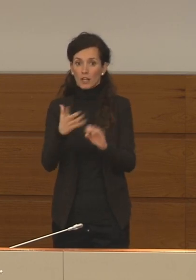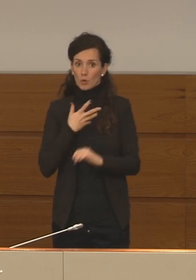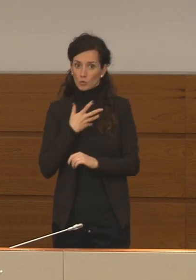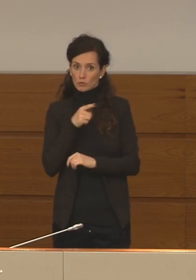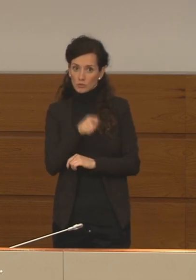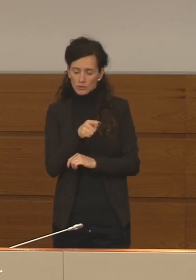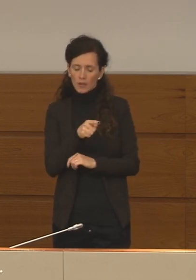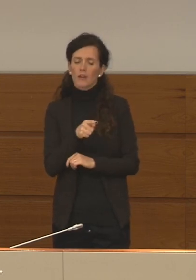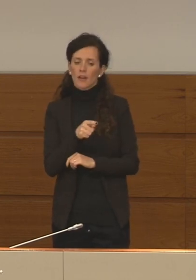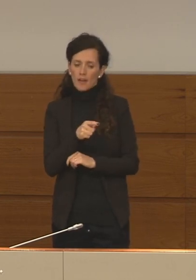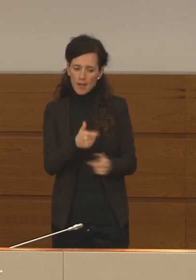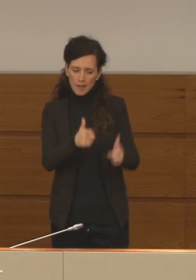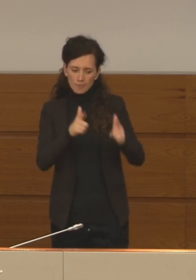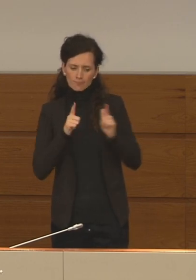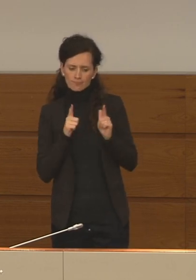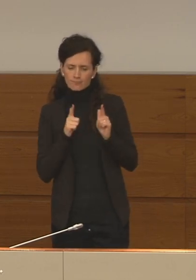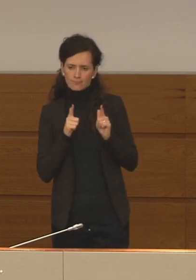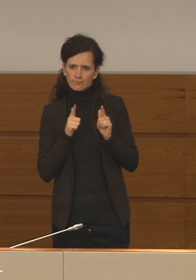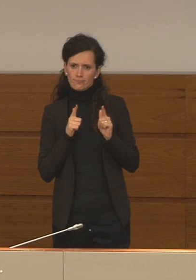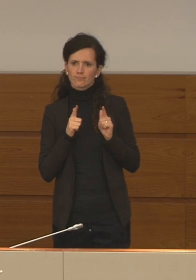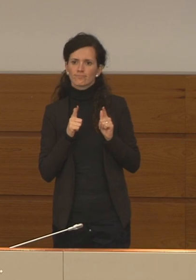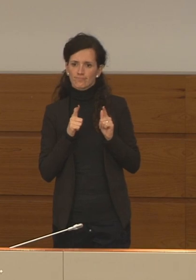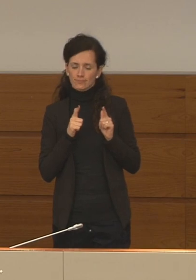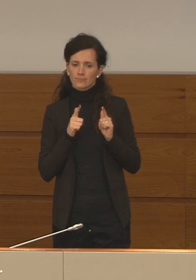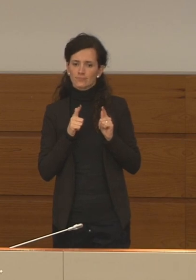come in realtà le persone, purtroppo le persone decedute